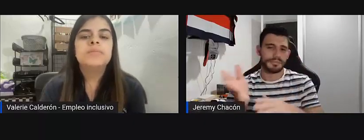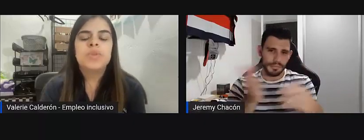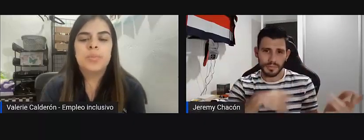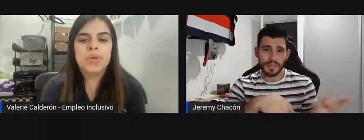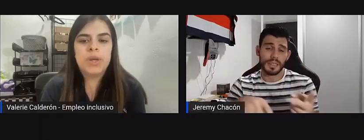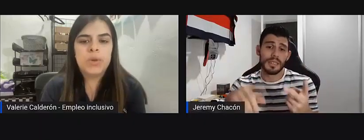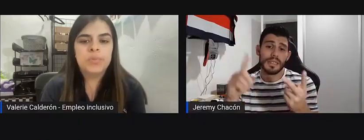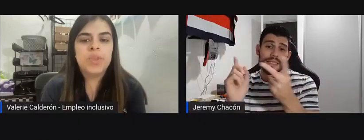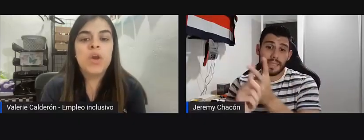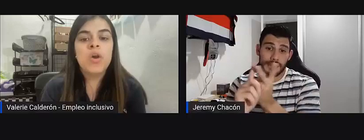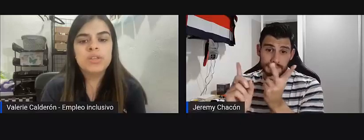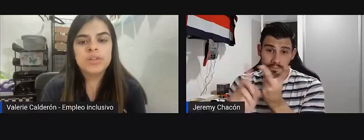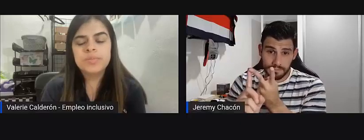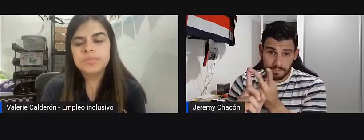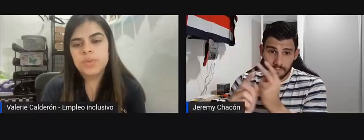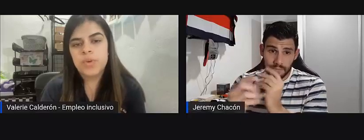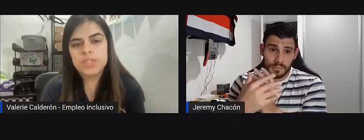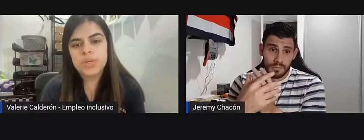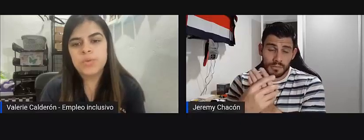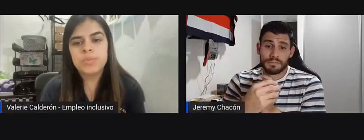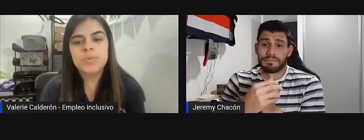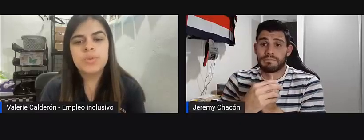no ponerlo otro o el segundo punto